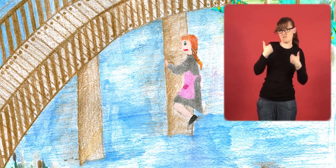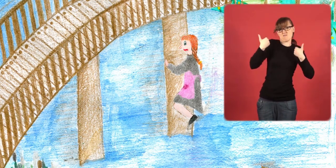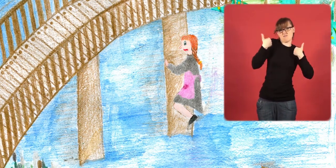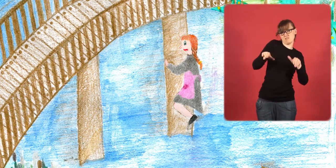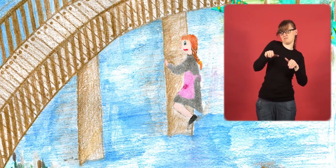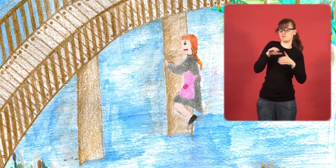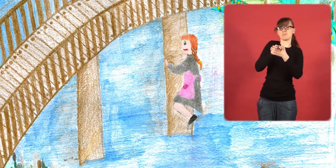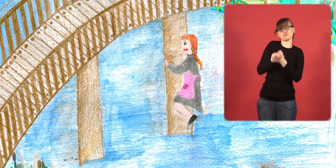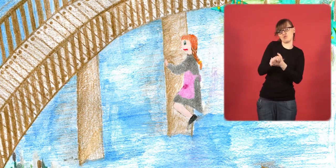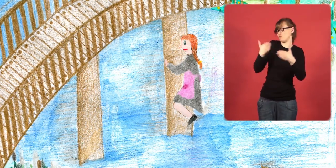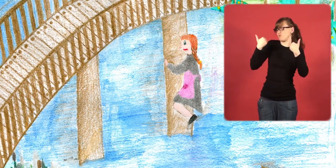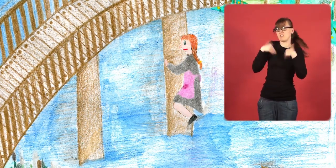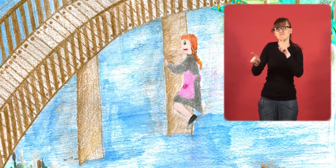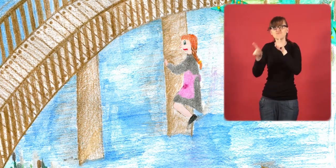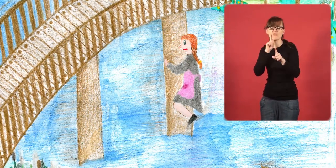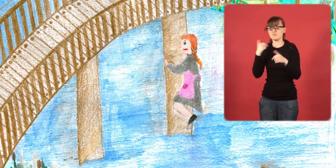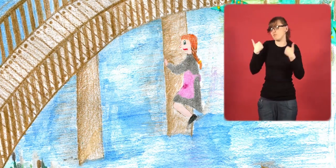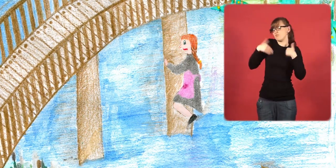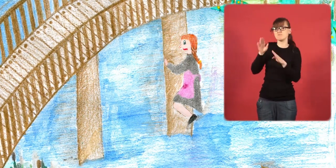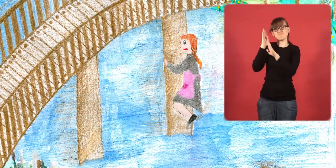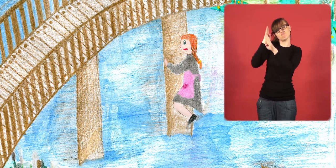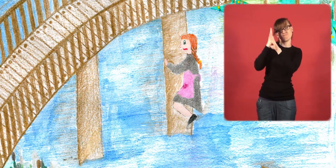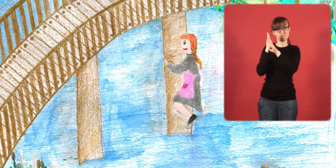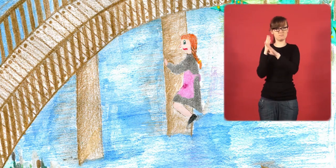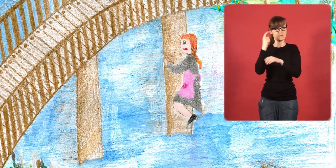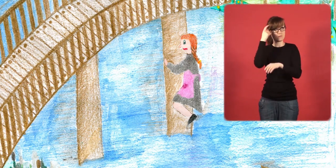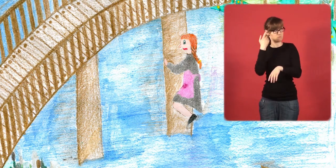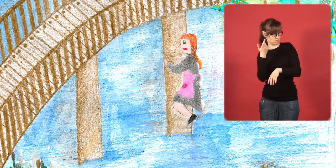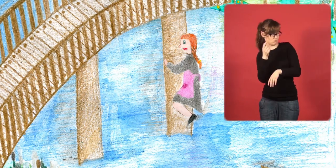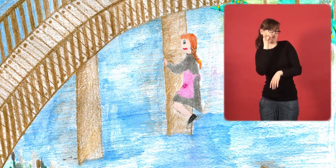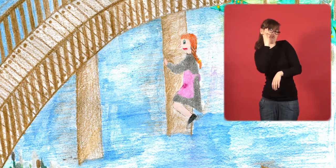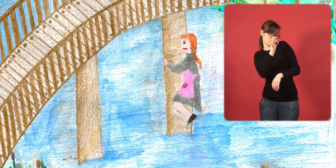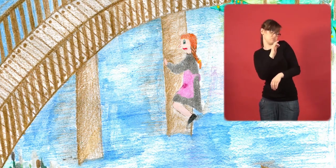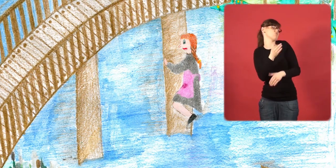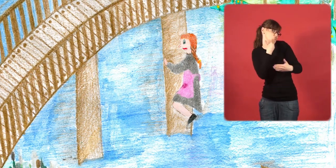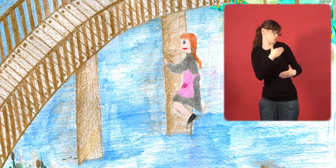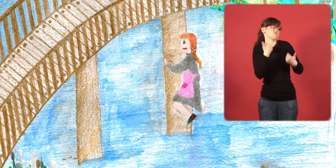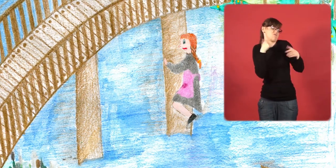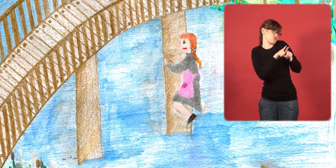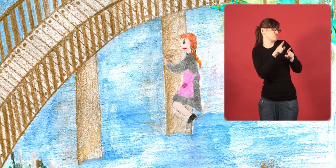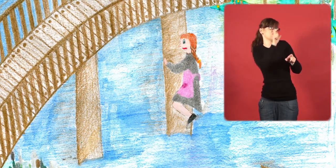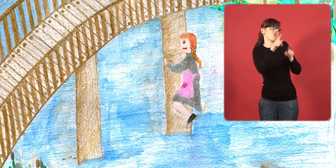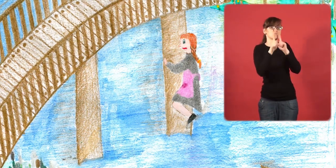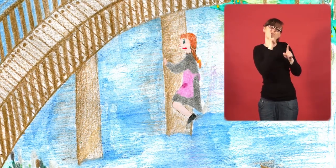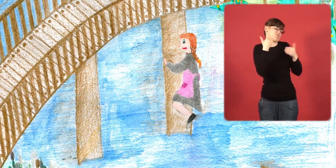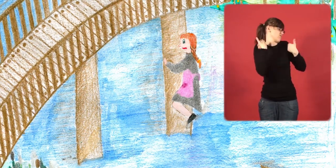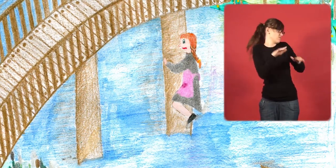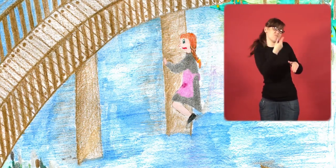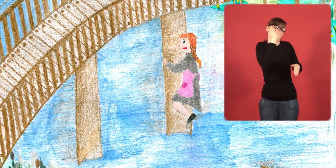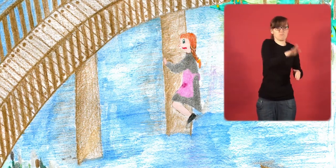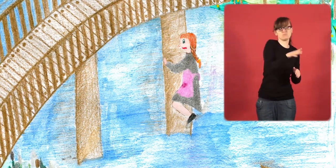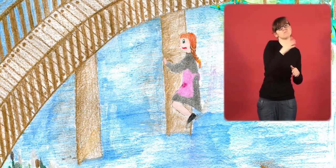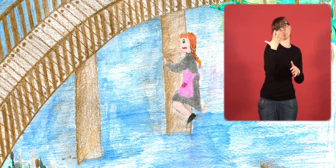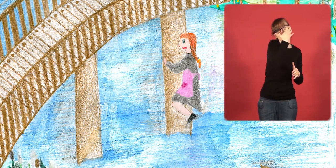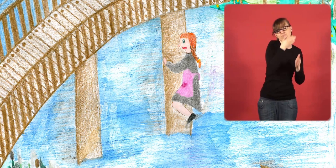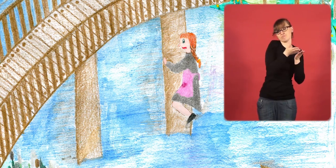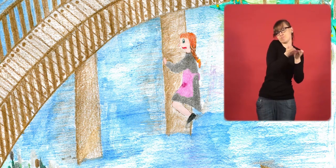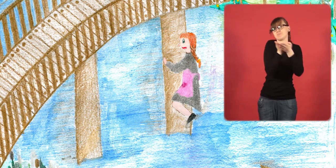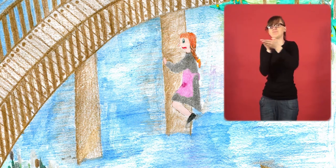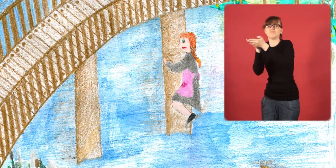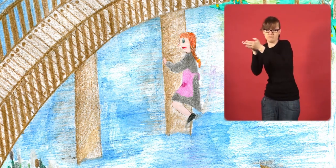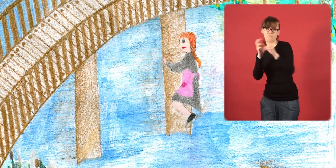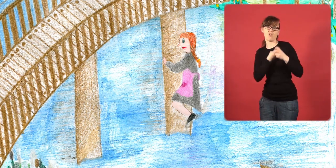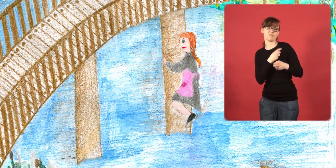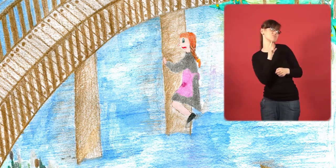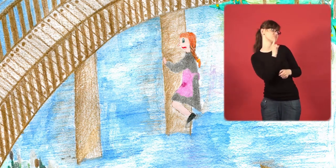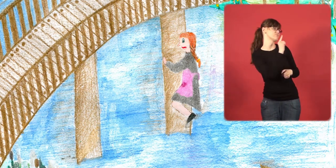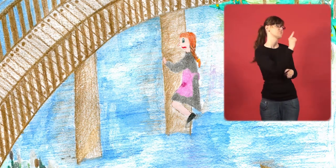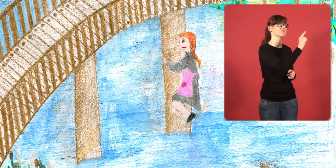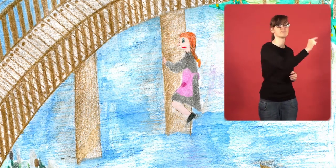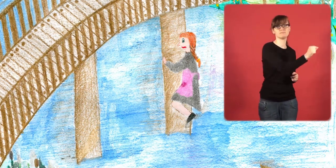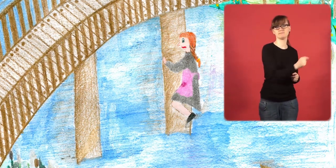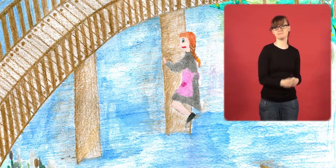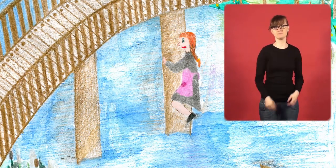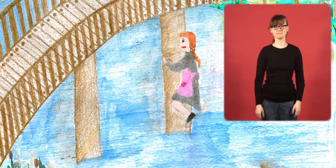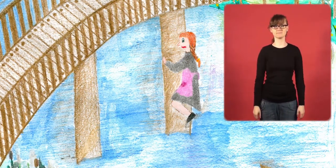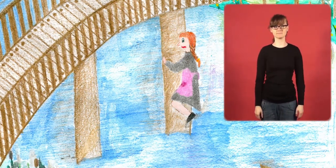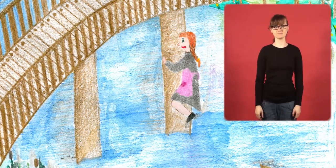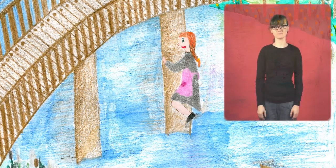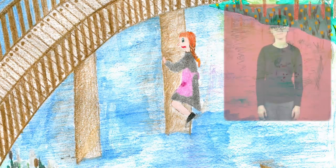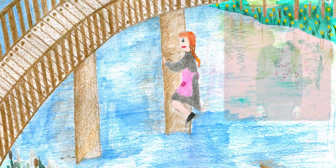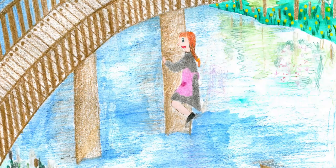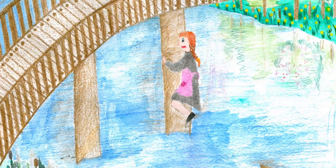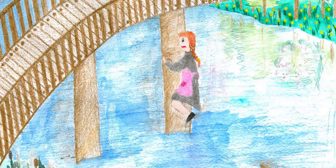Odpowiedziała, że nie będzie między nimi przyjaźni. Gilbert, zaczerwieniony z gniewu, wskoczył do łodzi i odparł, że nigdy już nie poprosi jej o przyjaźń.